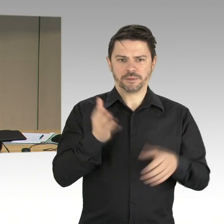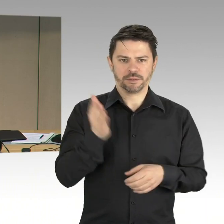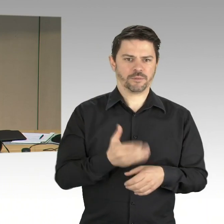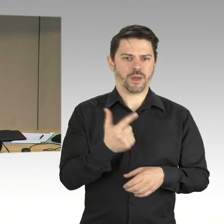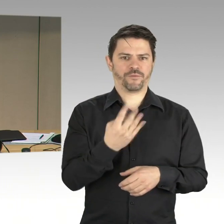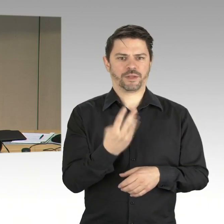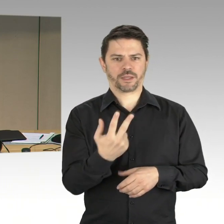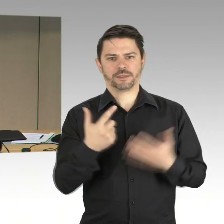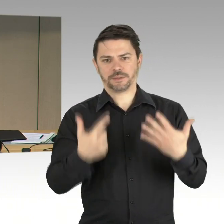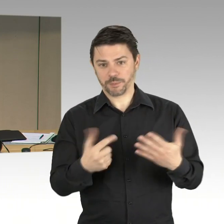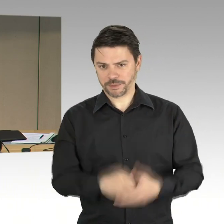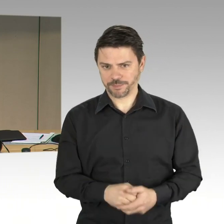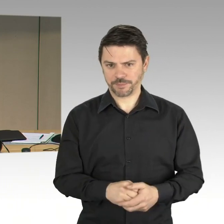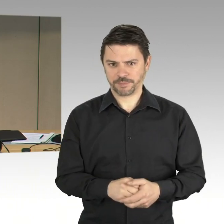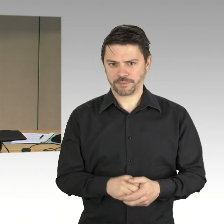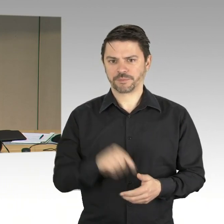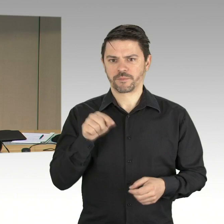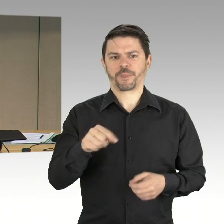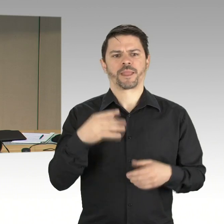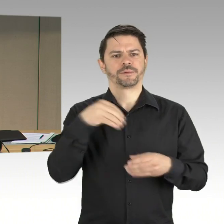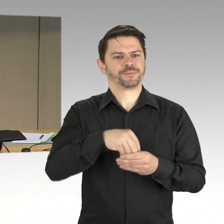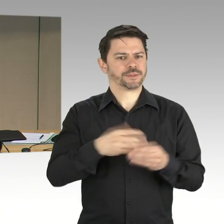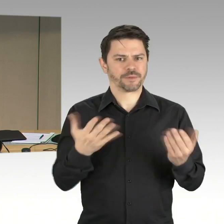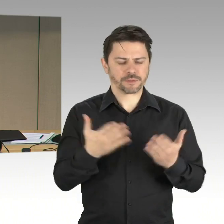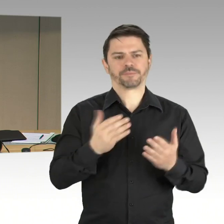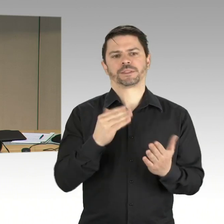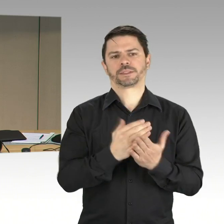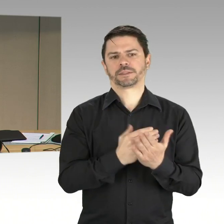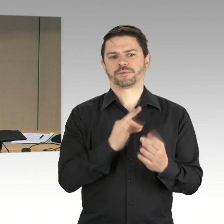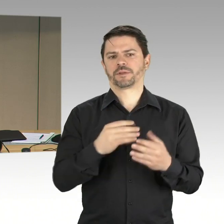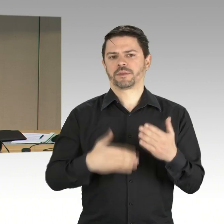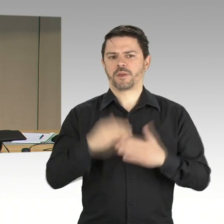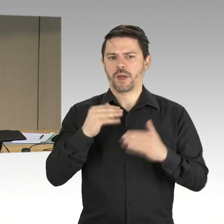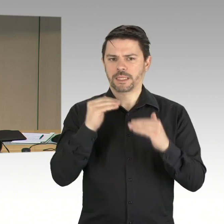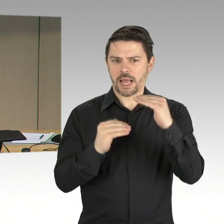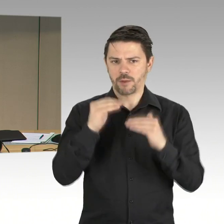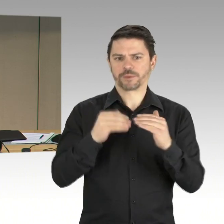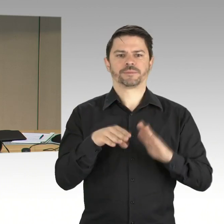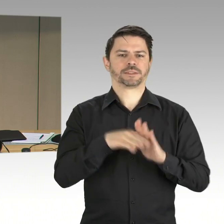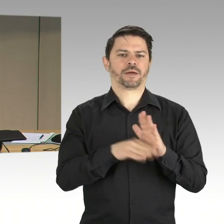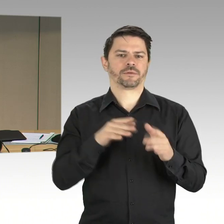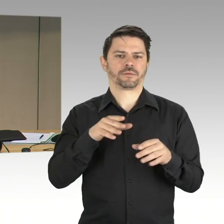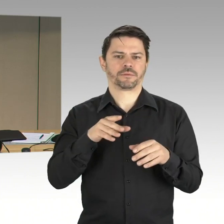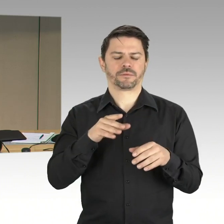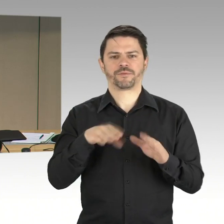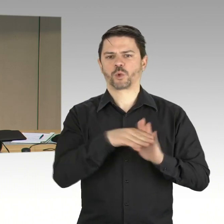unter den Tagesordnungspunkten 3, 5, 28 bis 33, 42 A und 42 B